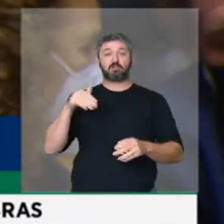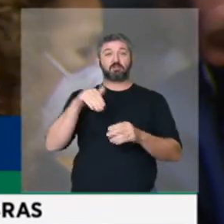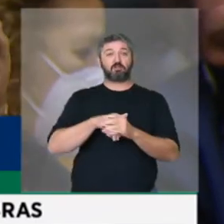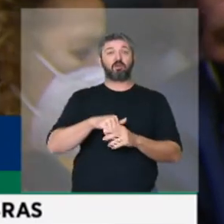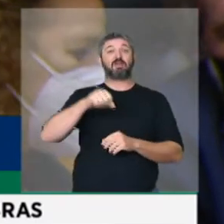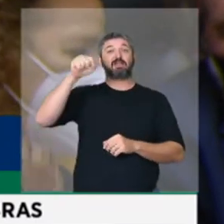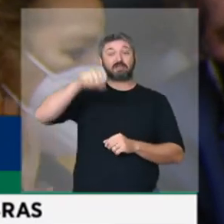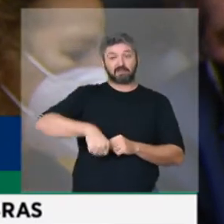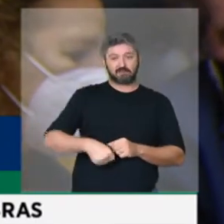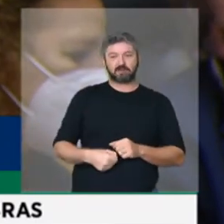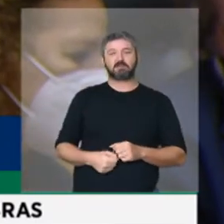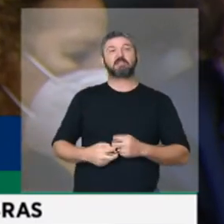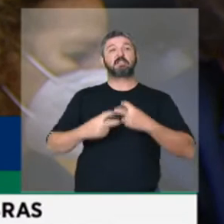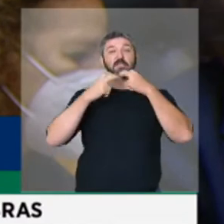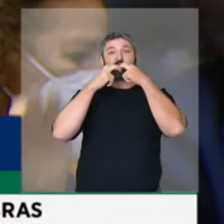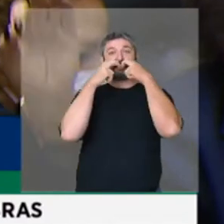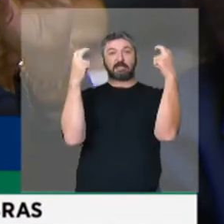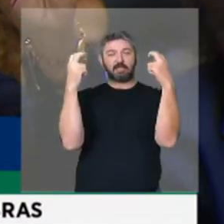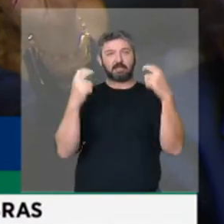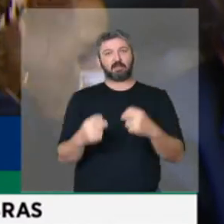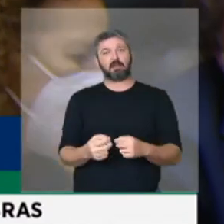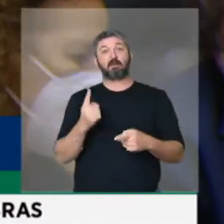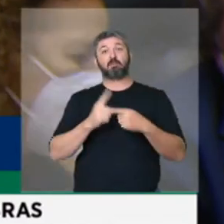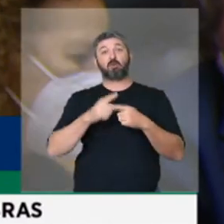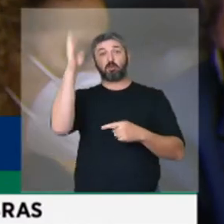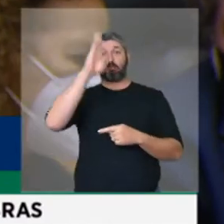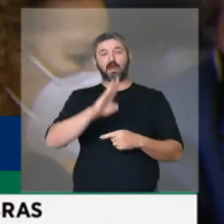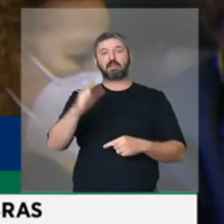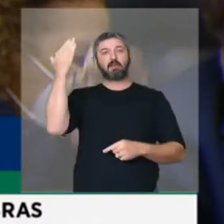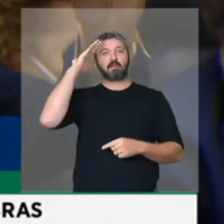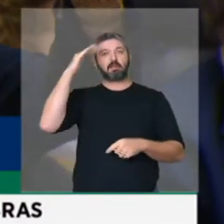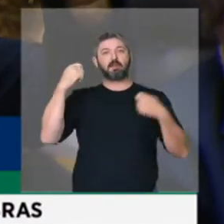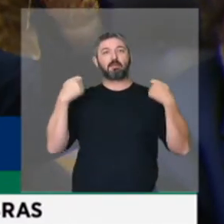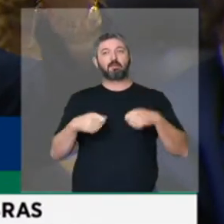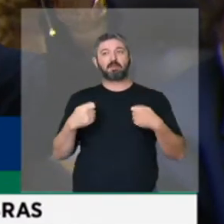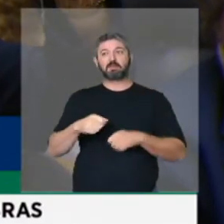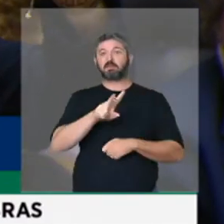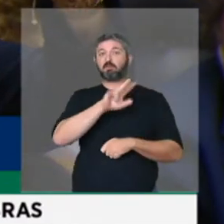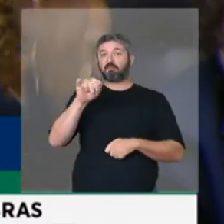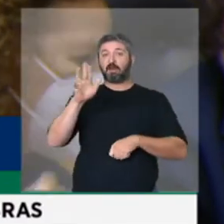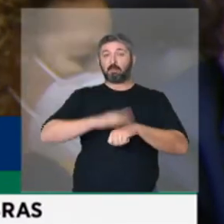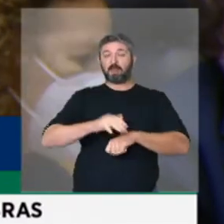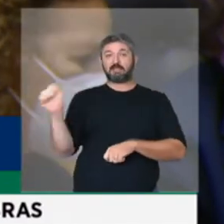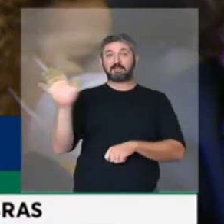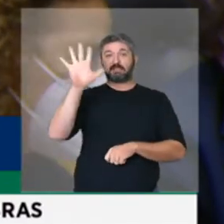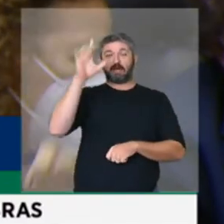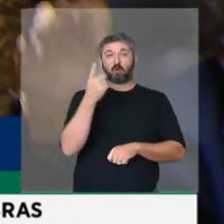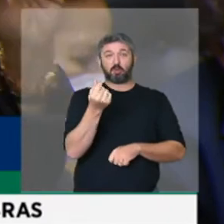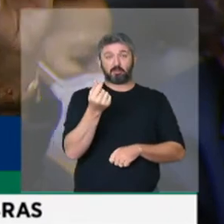ELETROBRAS É UM CRIME DE LESA-PÁTRIA. POR ISSO NÓS QUEREMOS SIM APROVAR O REQUERIMENTO DE ADIAMENTO DE